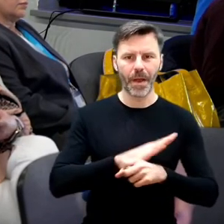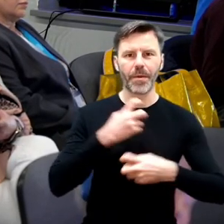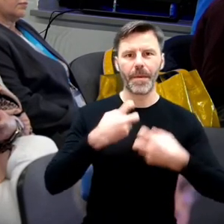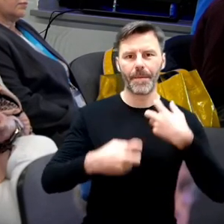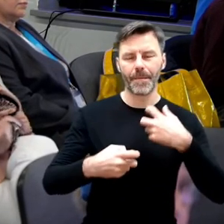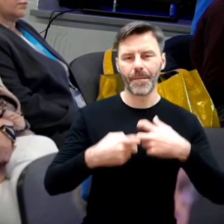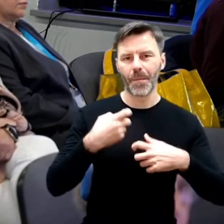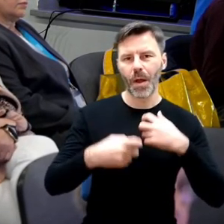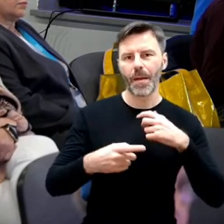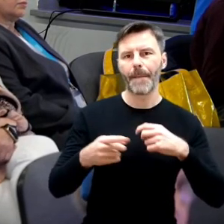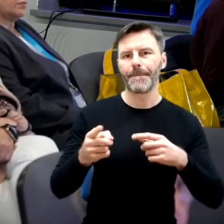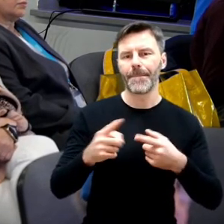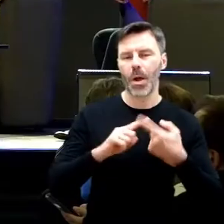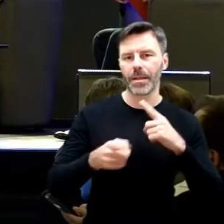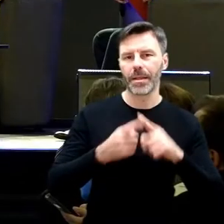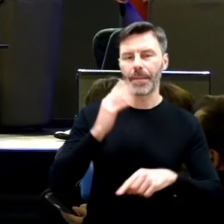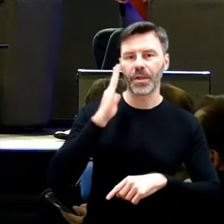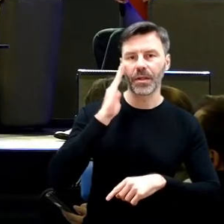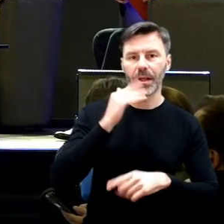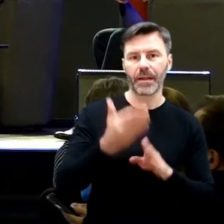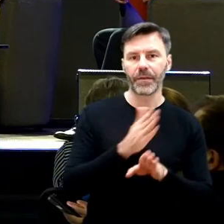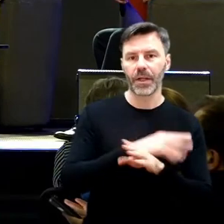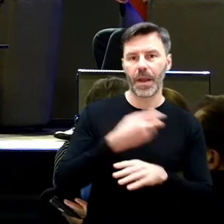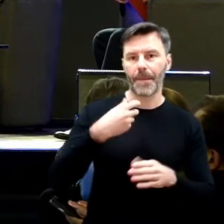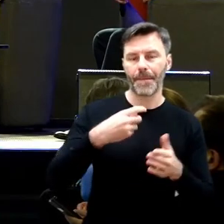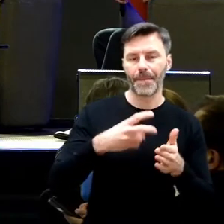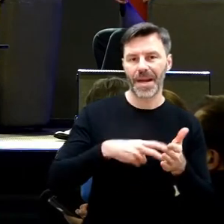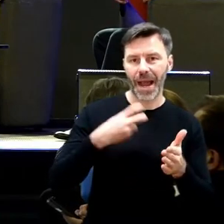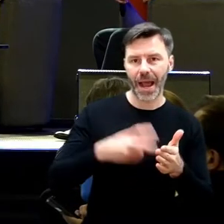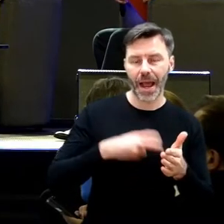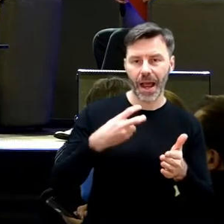i wypełnić pewne luki, których nie wypełni też